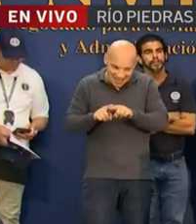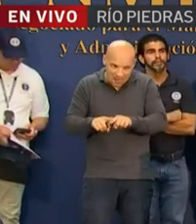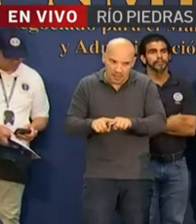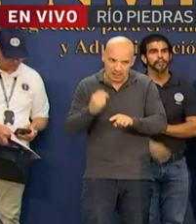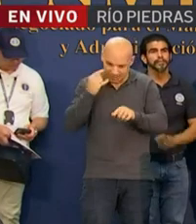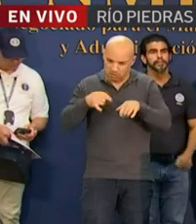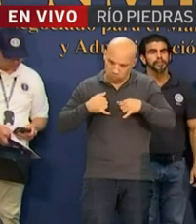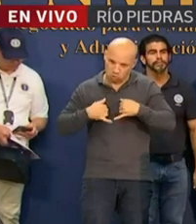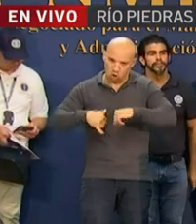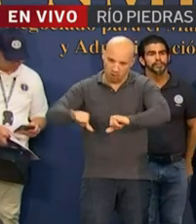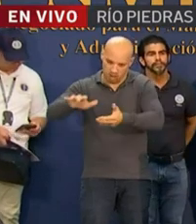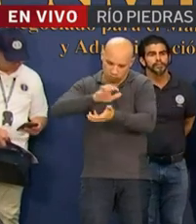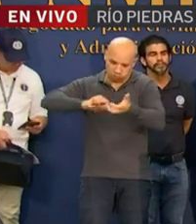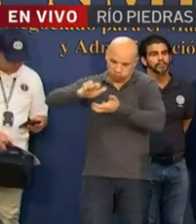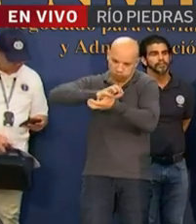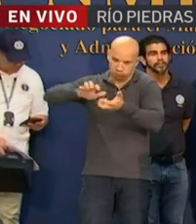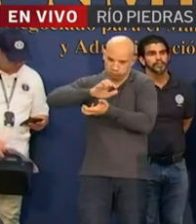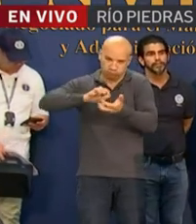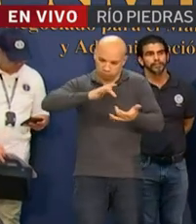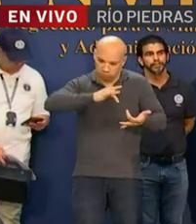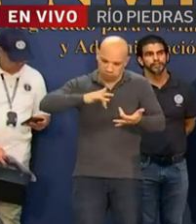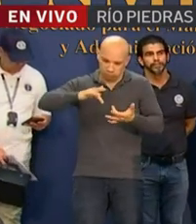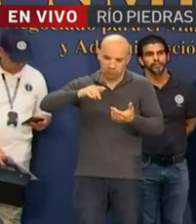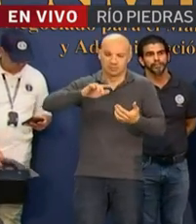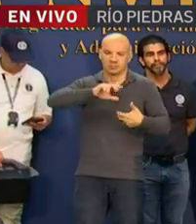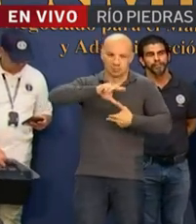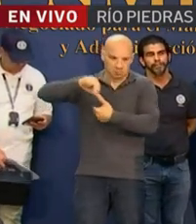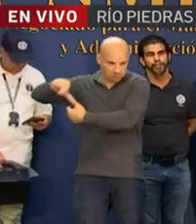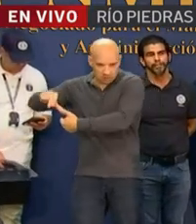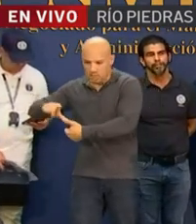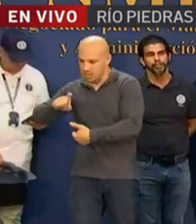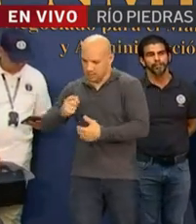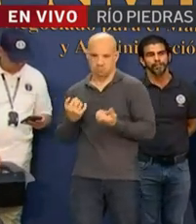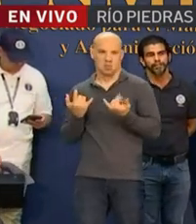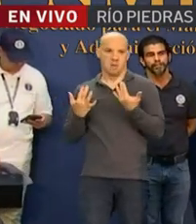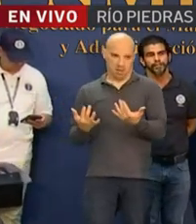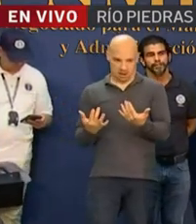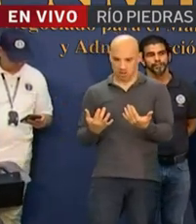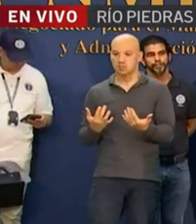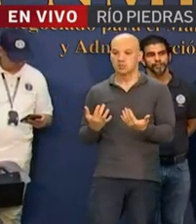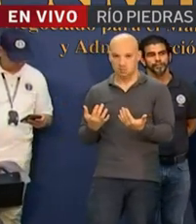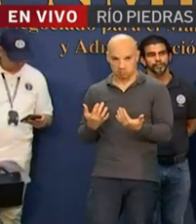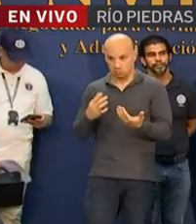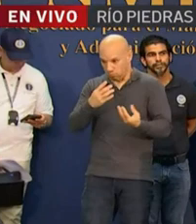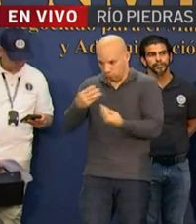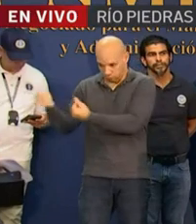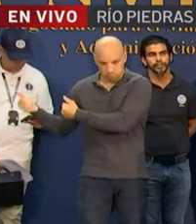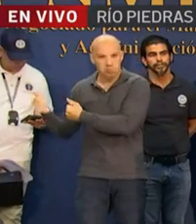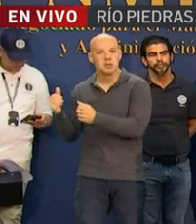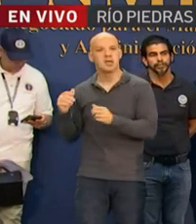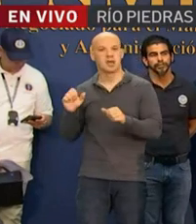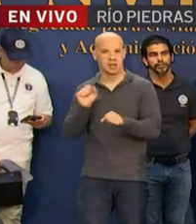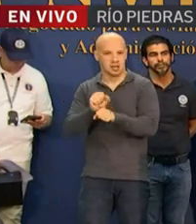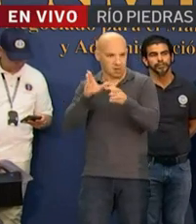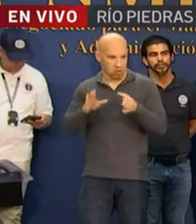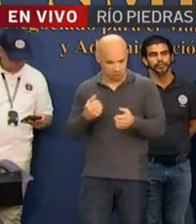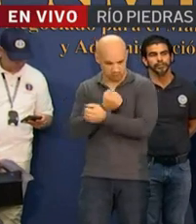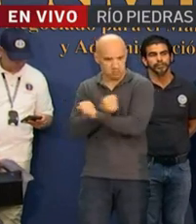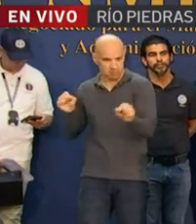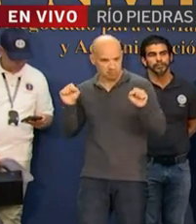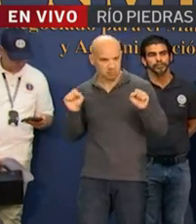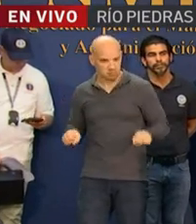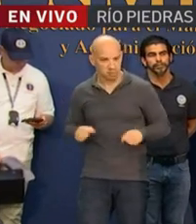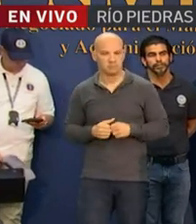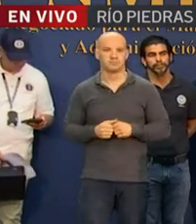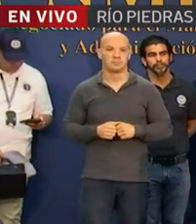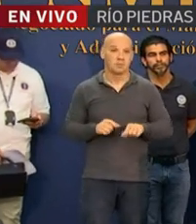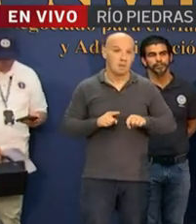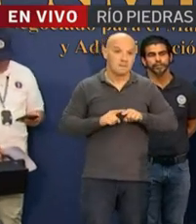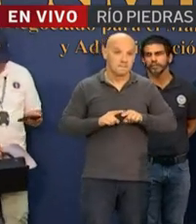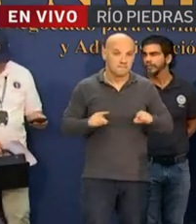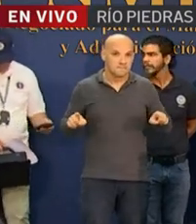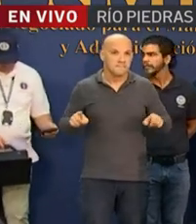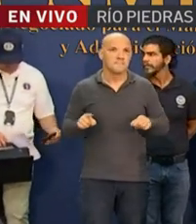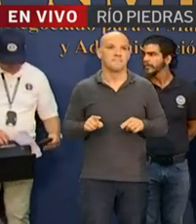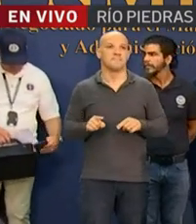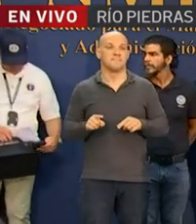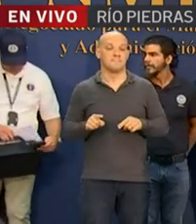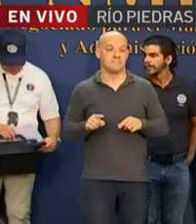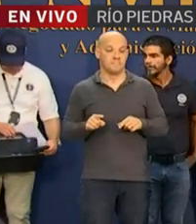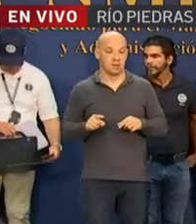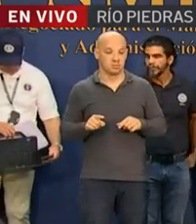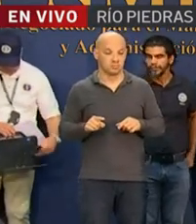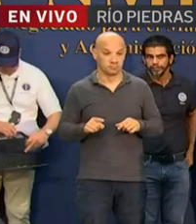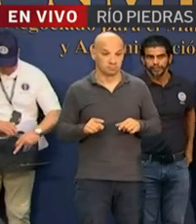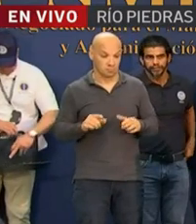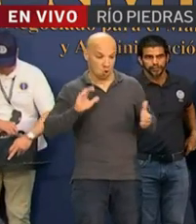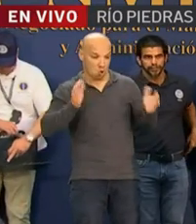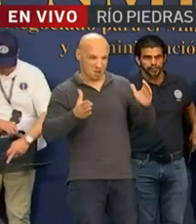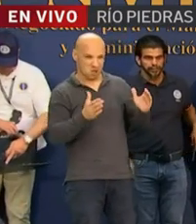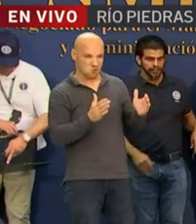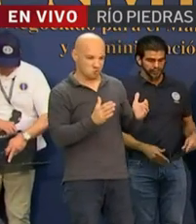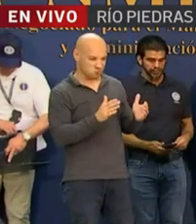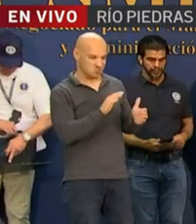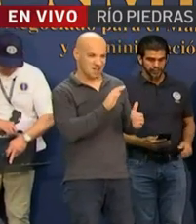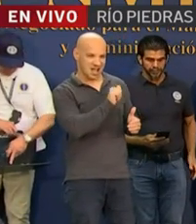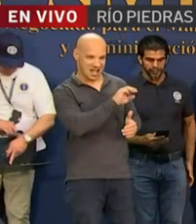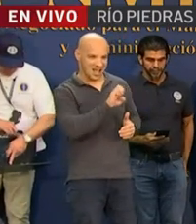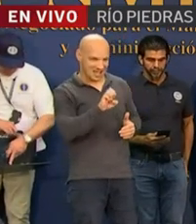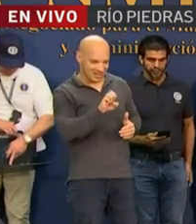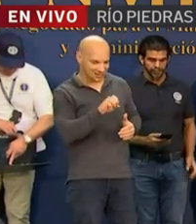ACTIVAREMOS PARA LA